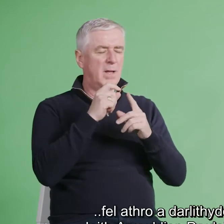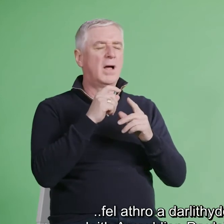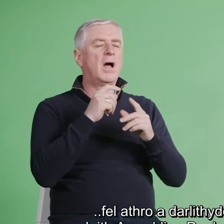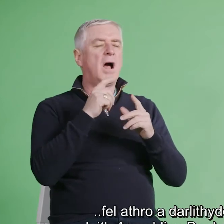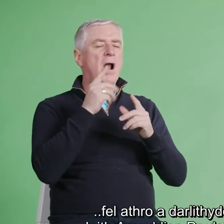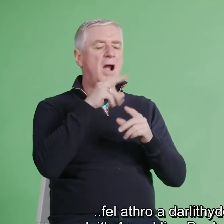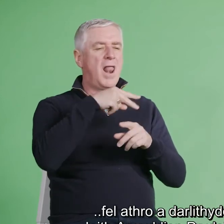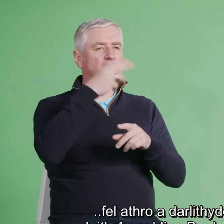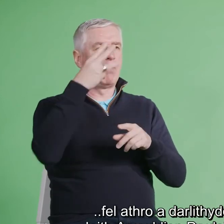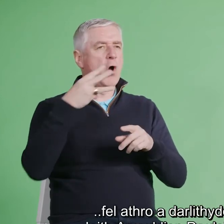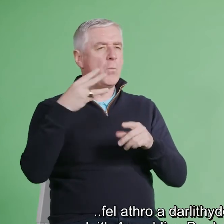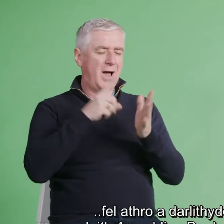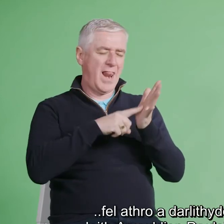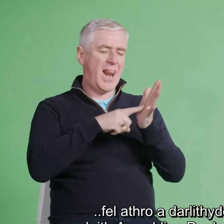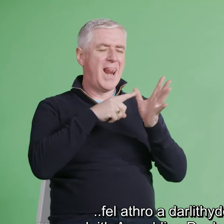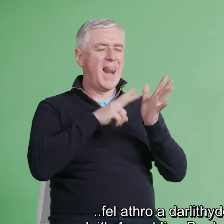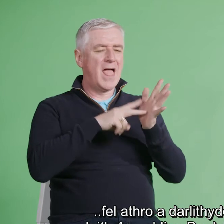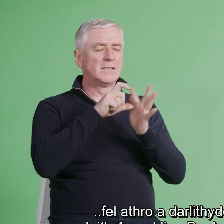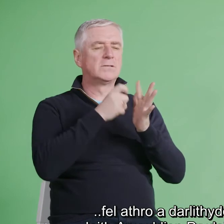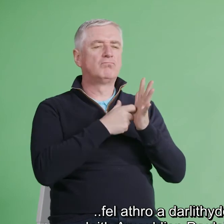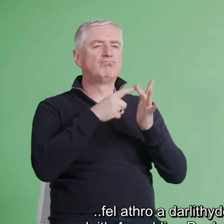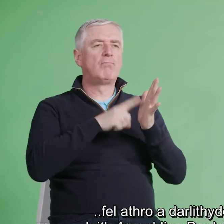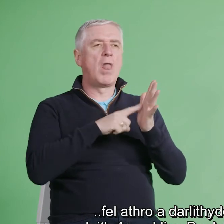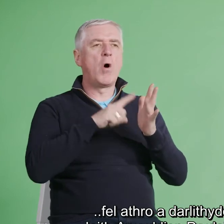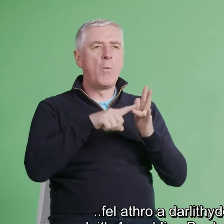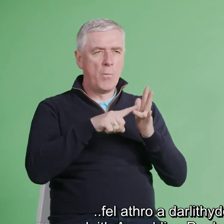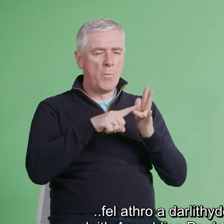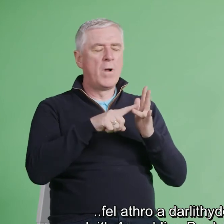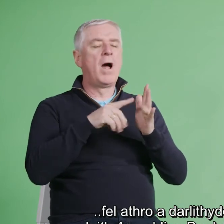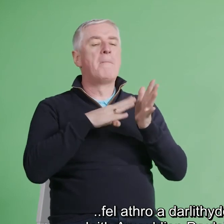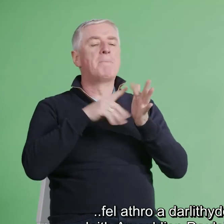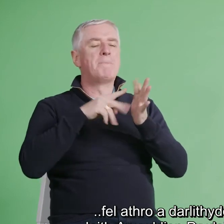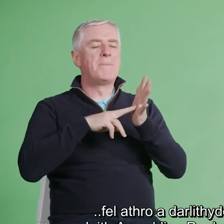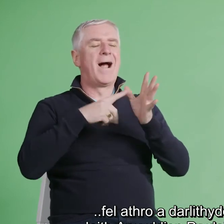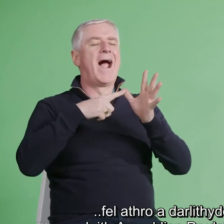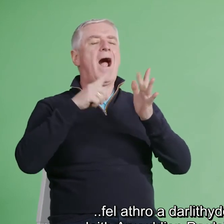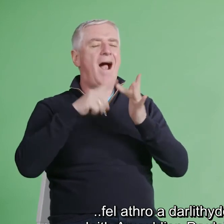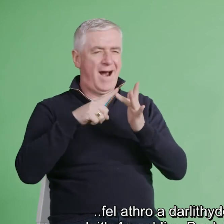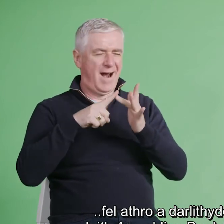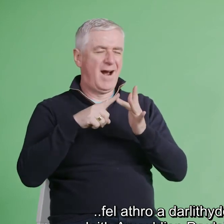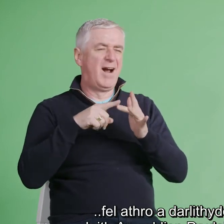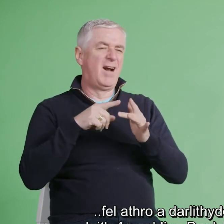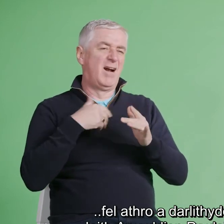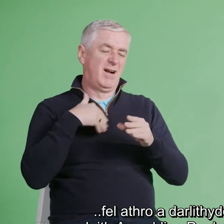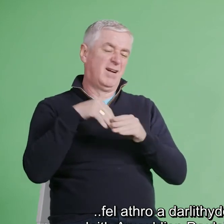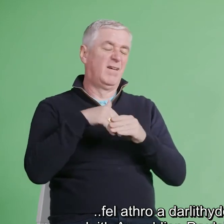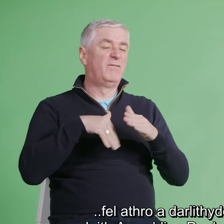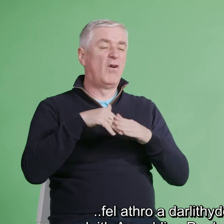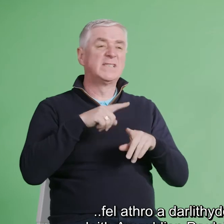..fel athro a darlithydd Iaith Arwyddion Prydain.